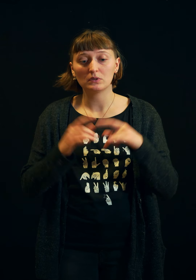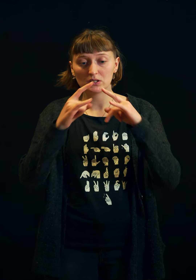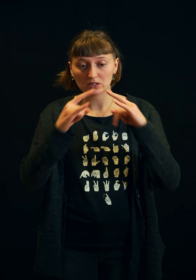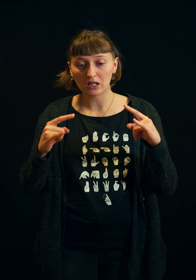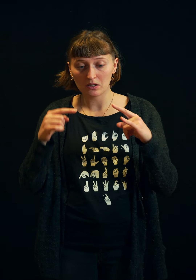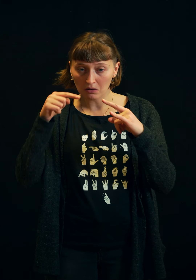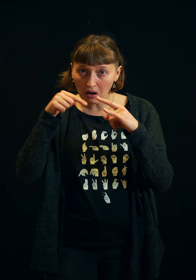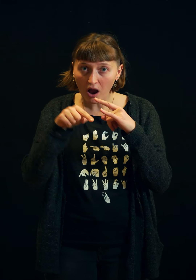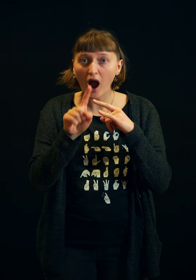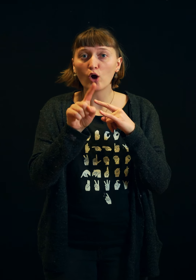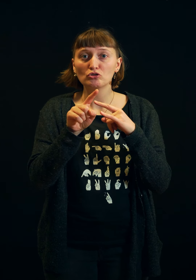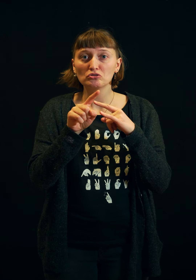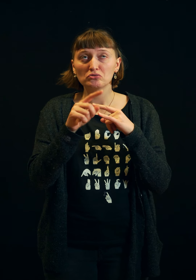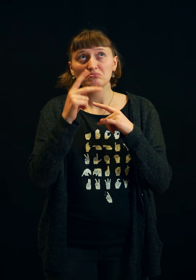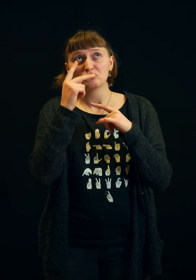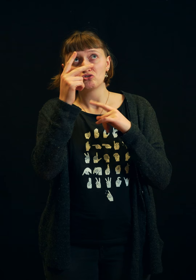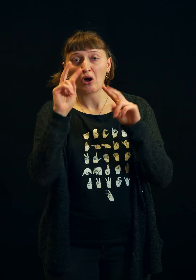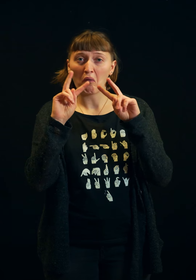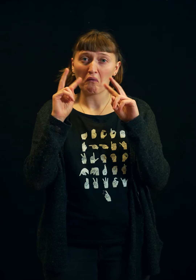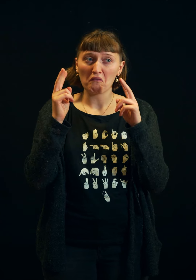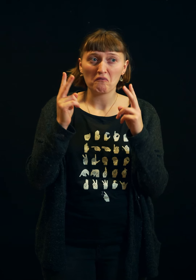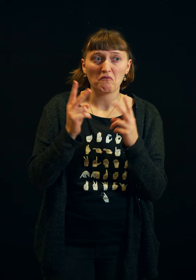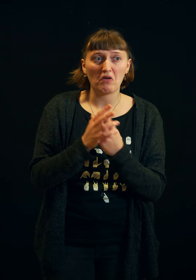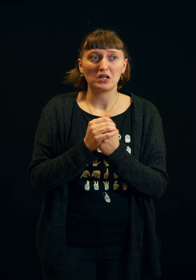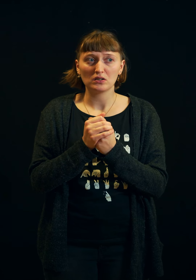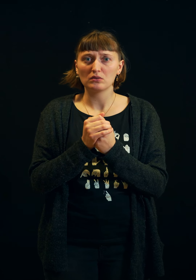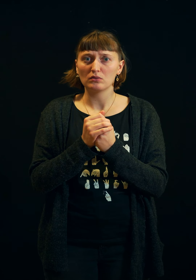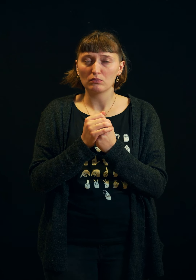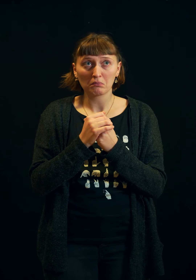er sich aus dem Zelt begab, sich die trübe Welt besah